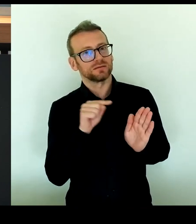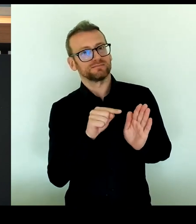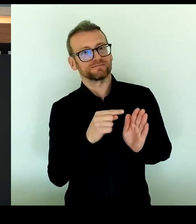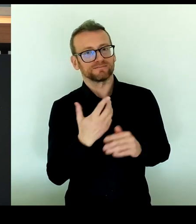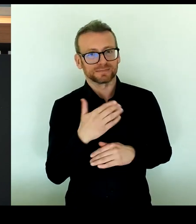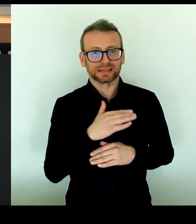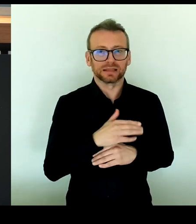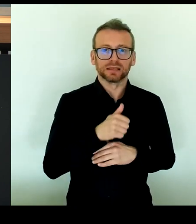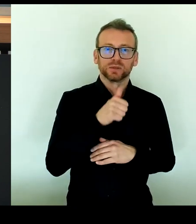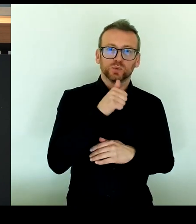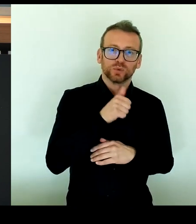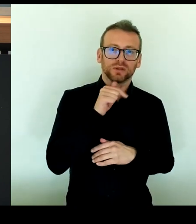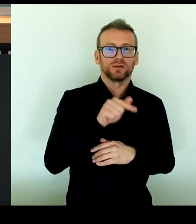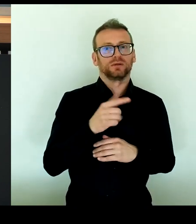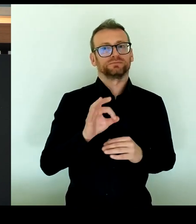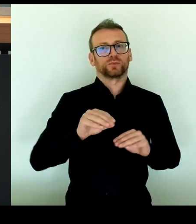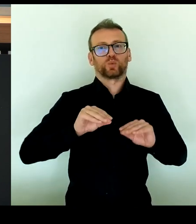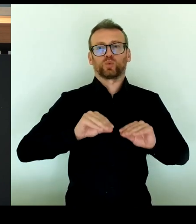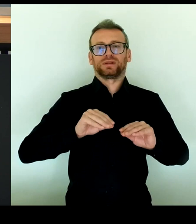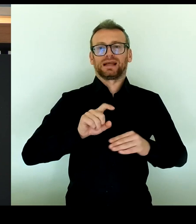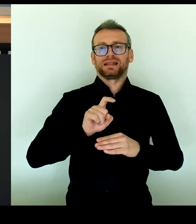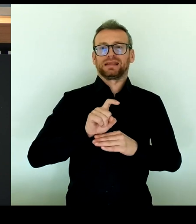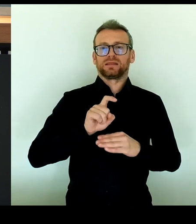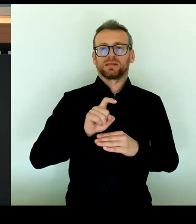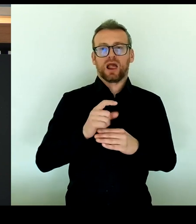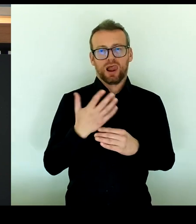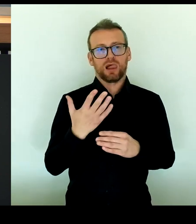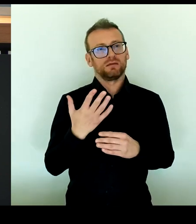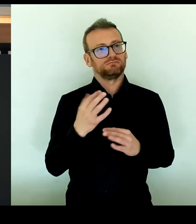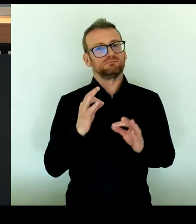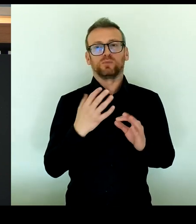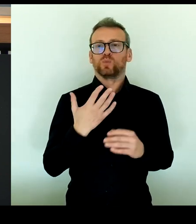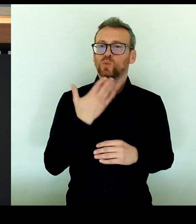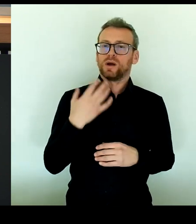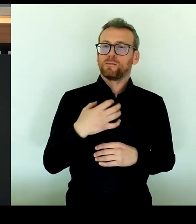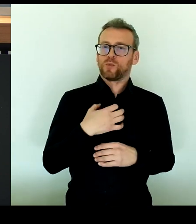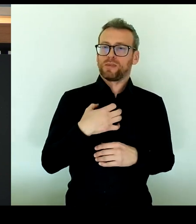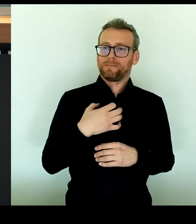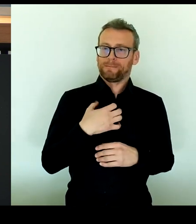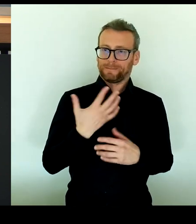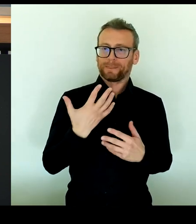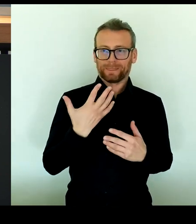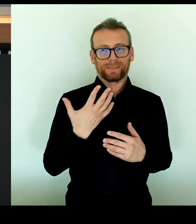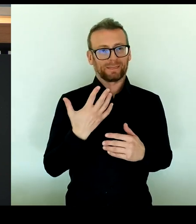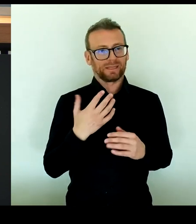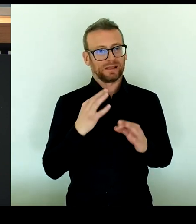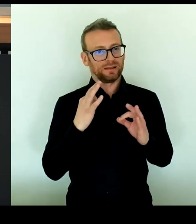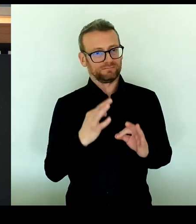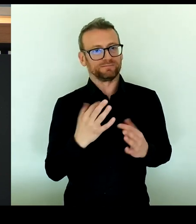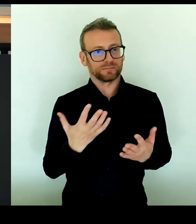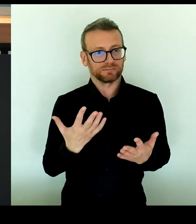intensiv zum Lernraum Berlin beraten. Dabei konnten wir in einem konstruktiven Prozess viele